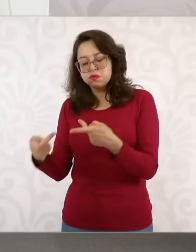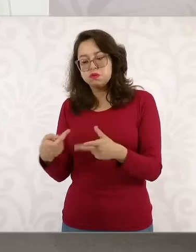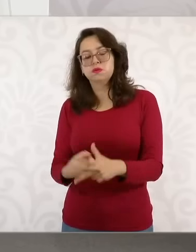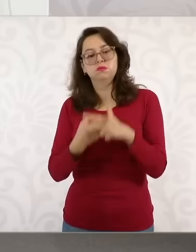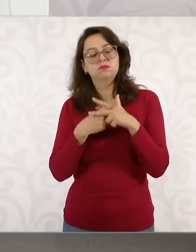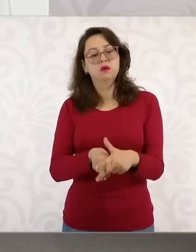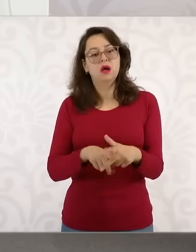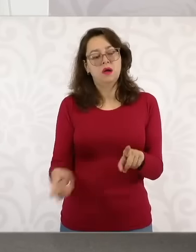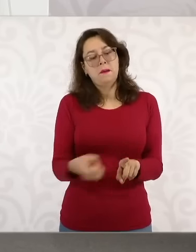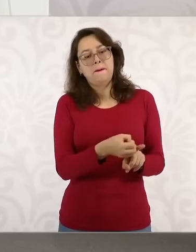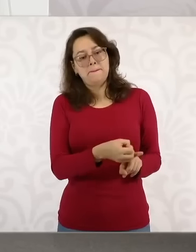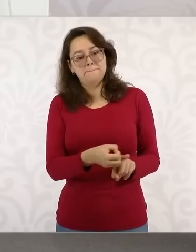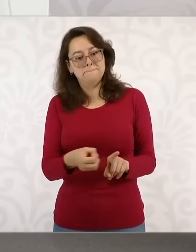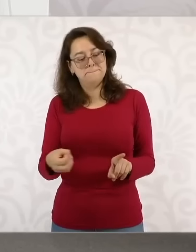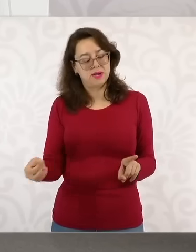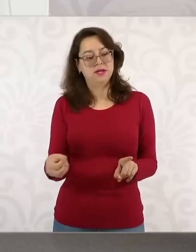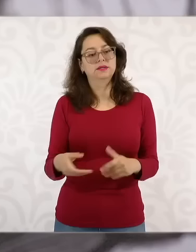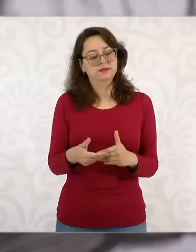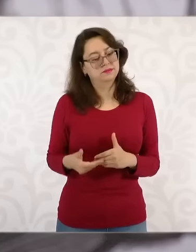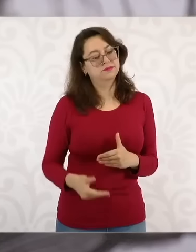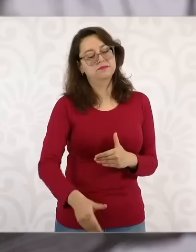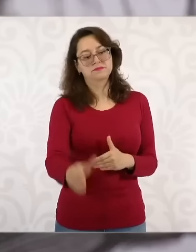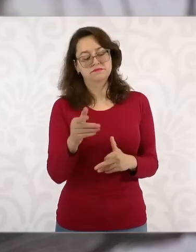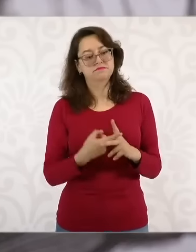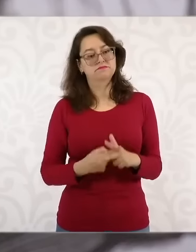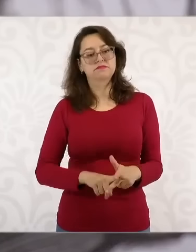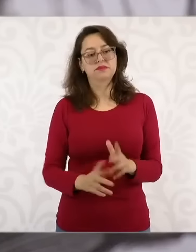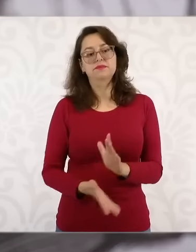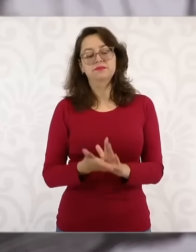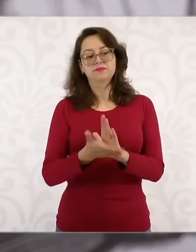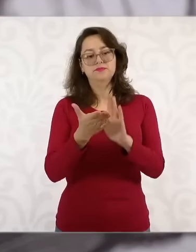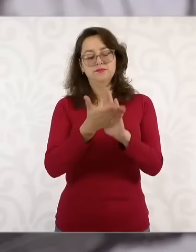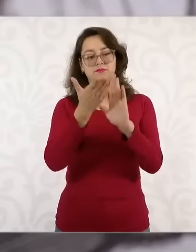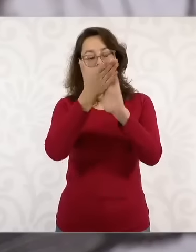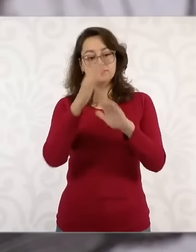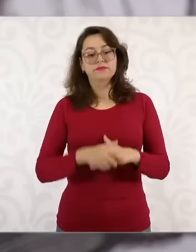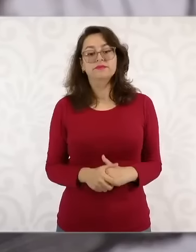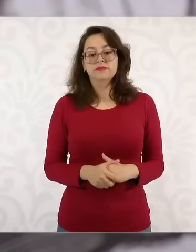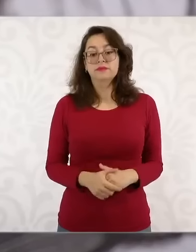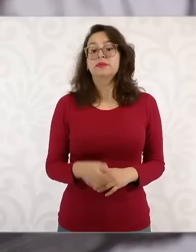las actividades que necesitamos para empezar el desarrollo del proyecto. Este ejercicio refleja un